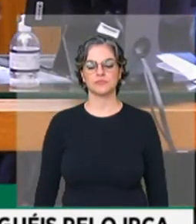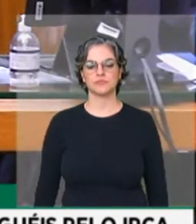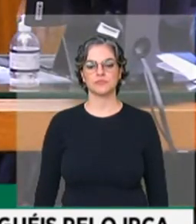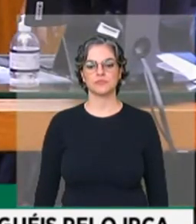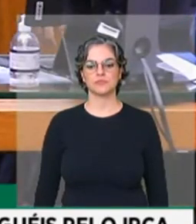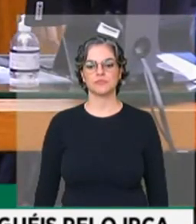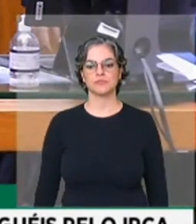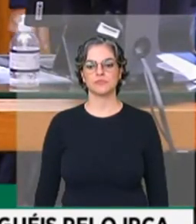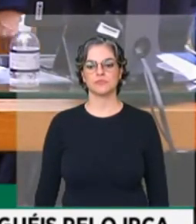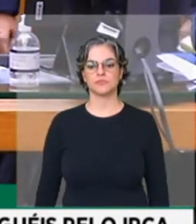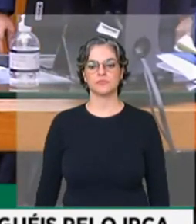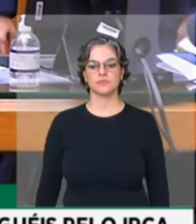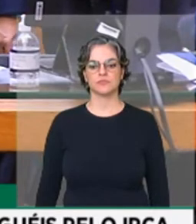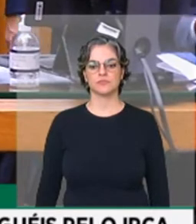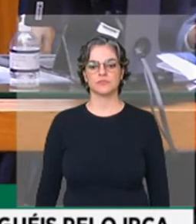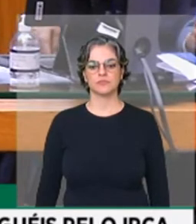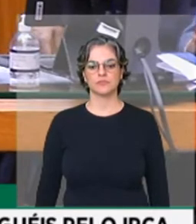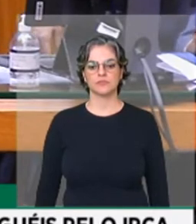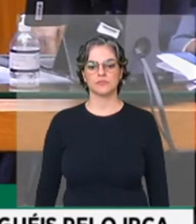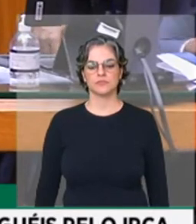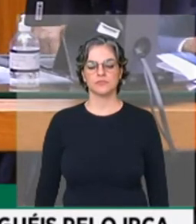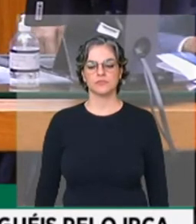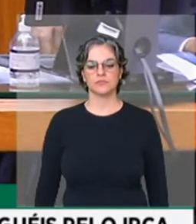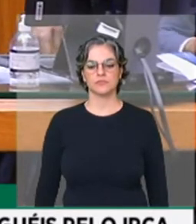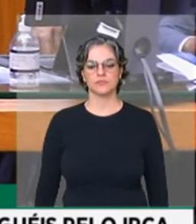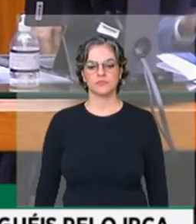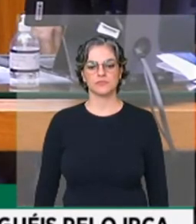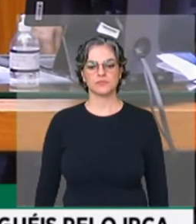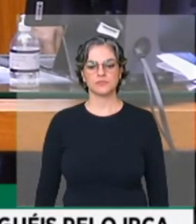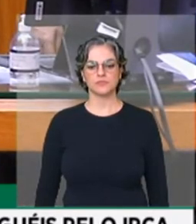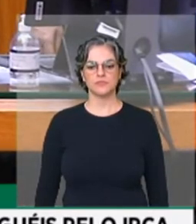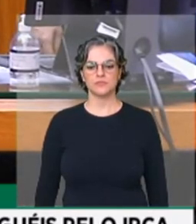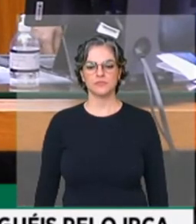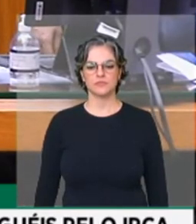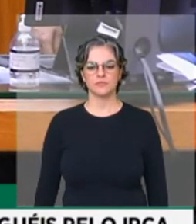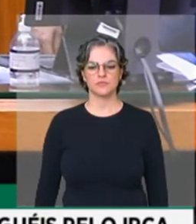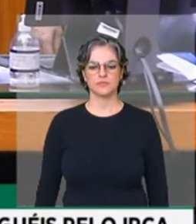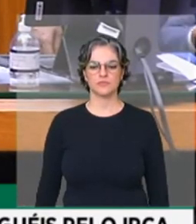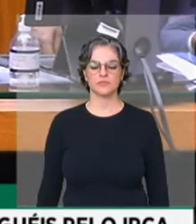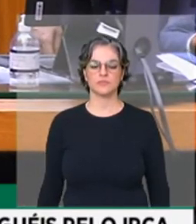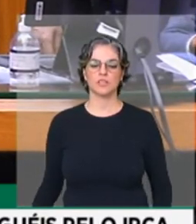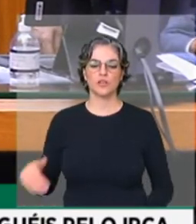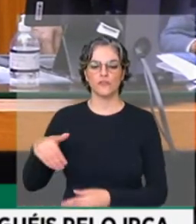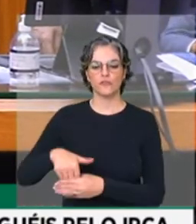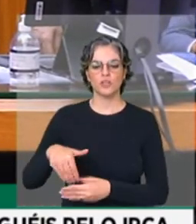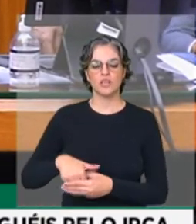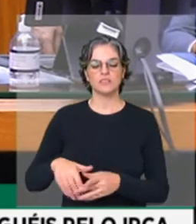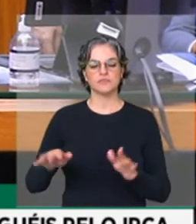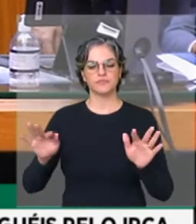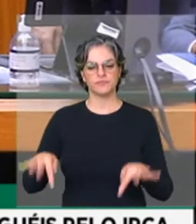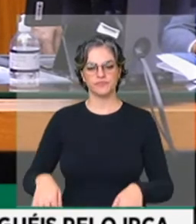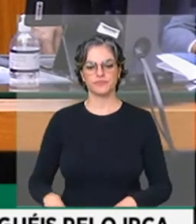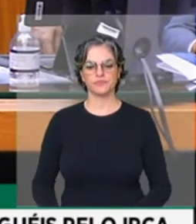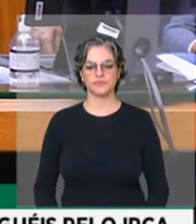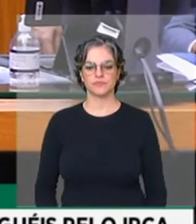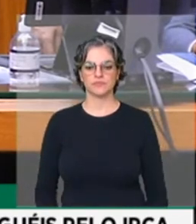PRECISO ENCERRAR A VOTAÇÃO E JÁ DOU UM MINUTO. [DEPUTADO]: PRESIDENTE. SÓ PARA... [PRESIDENTE]: ESTÁ ENCERRADA A VOTAÇÃO. [DEPUTADO]: SÓ PARA PARABENIZAR, PRESIDENTE.